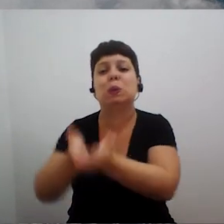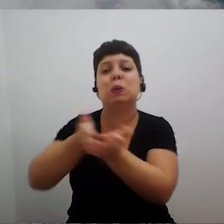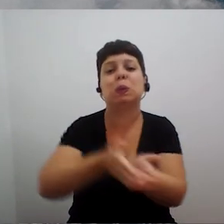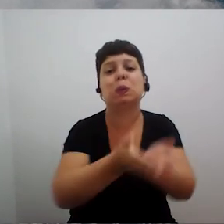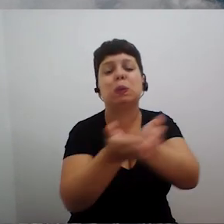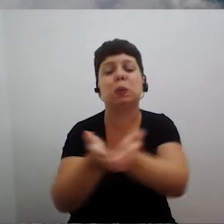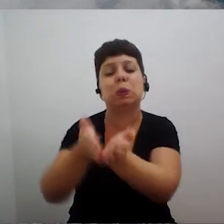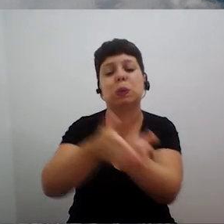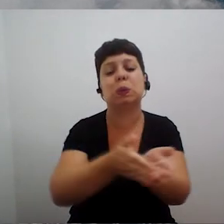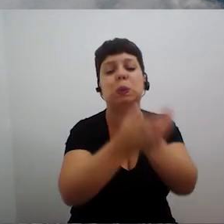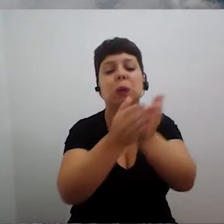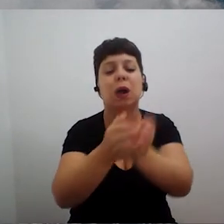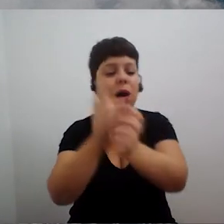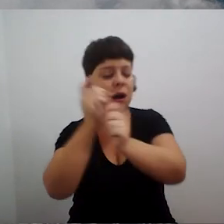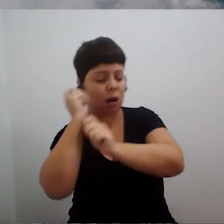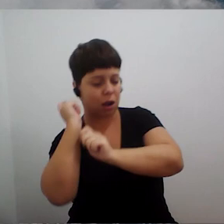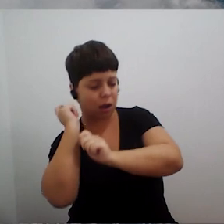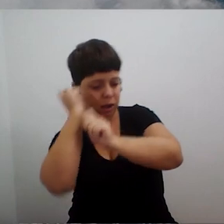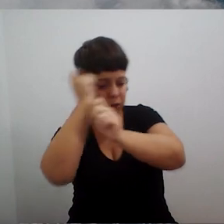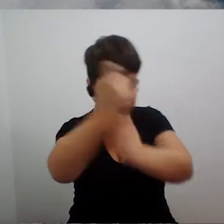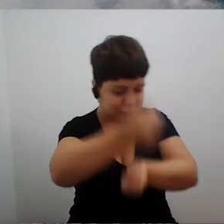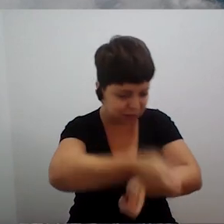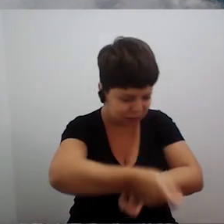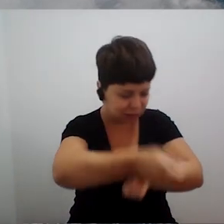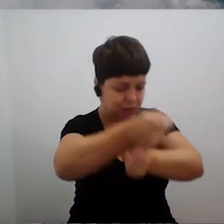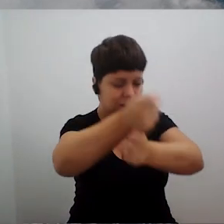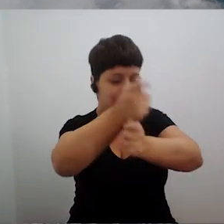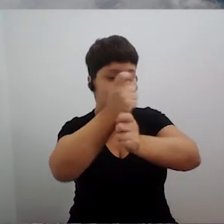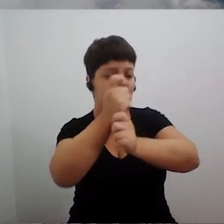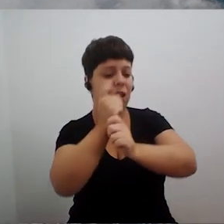O pescador que conhece